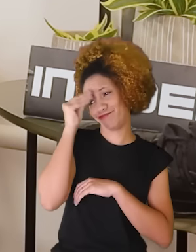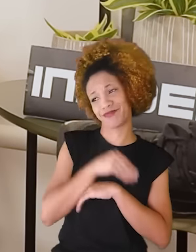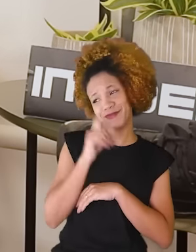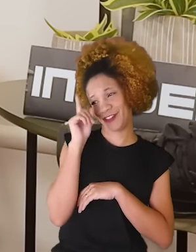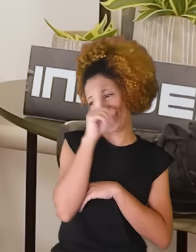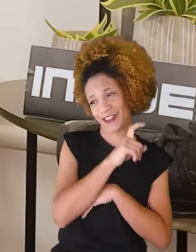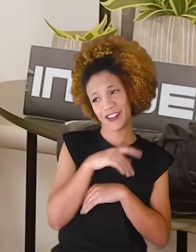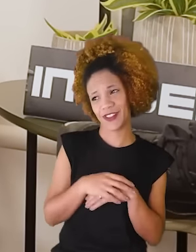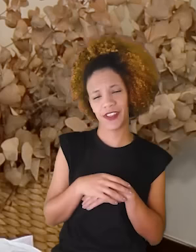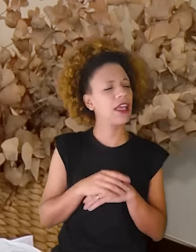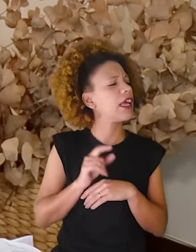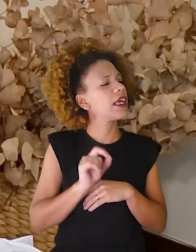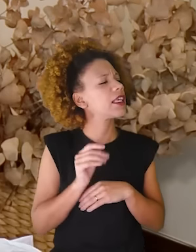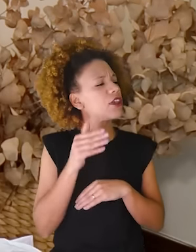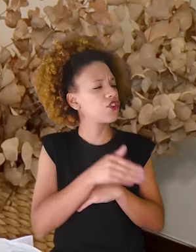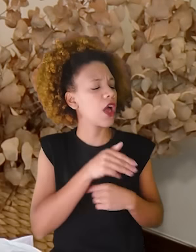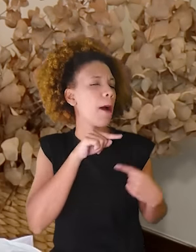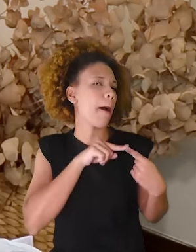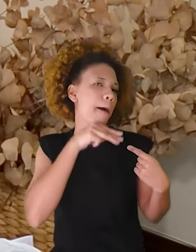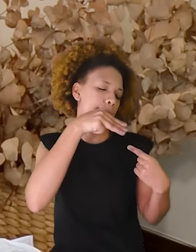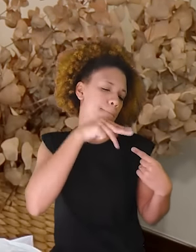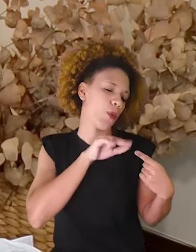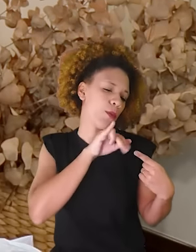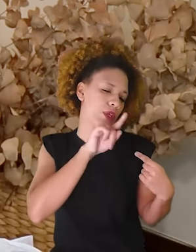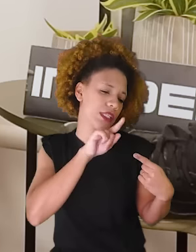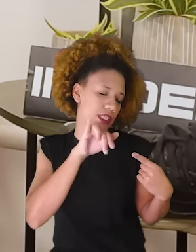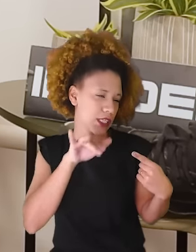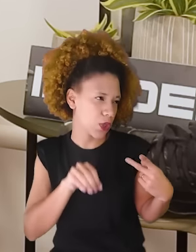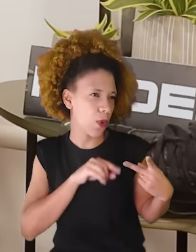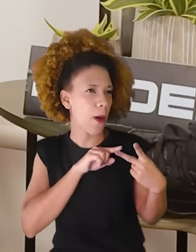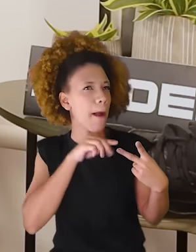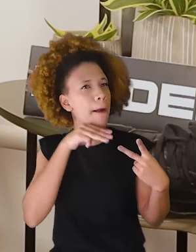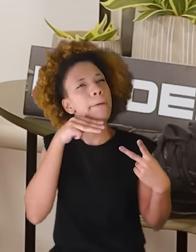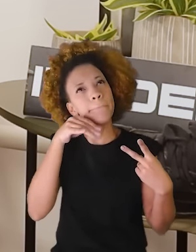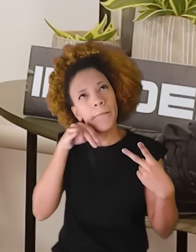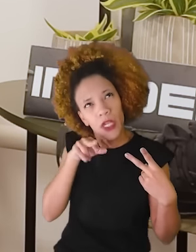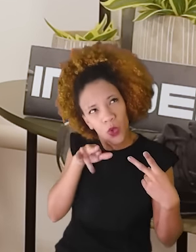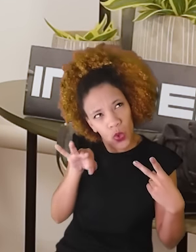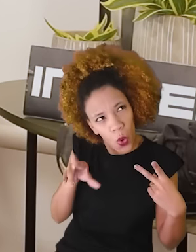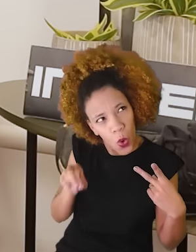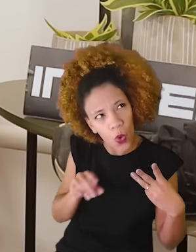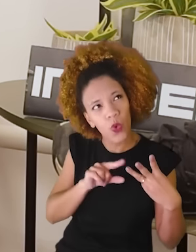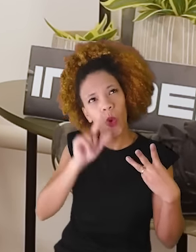É difícil [ __ ] que quem já foi na tu tu falou Mumuzinho muminho Minotouro Luciano hul Por que